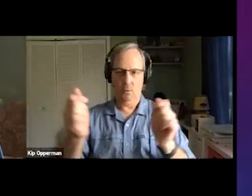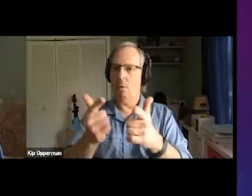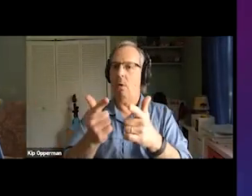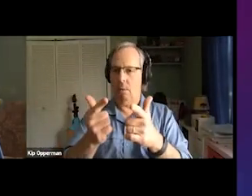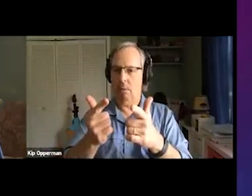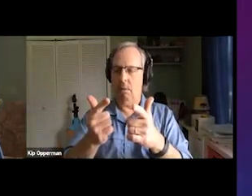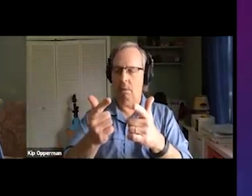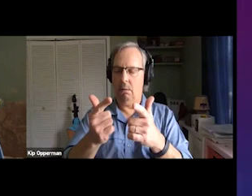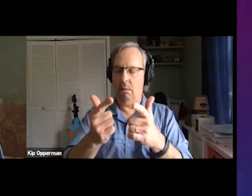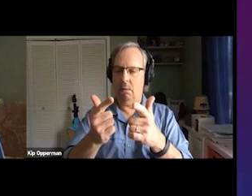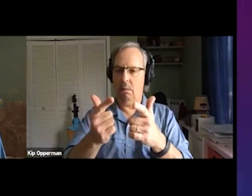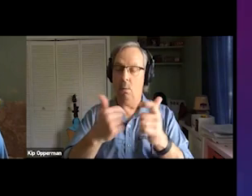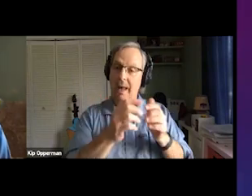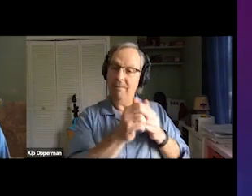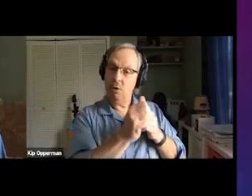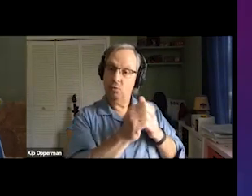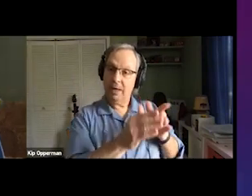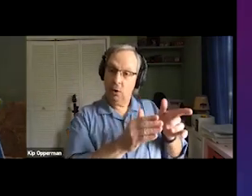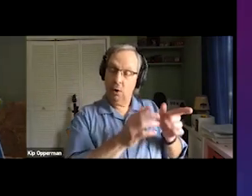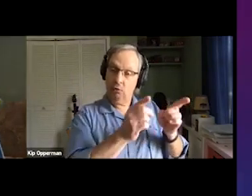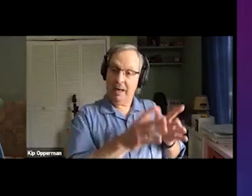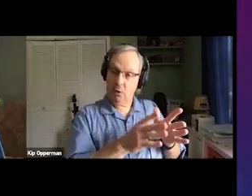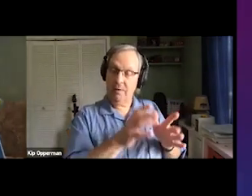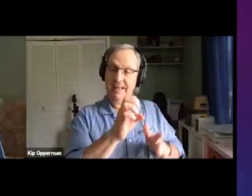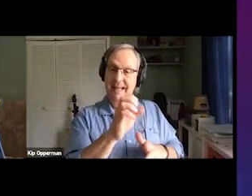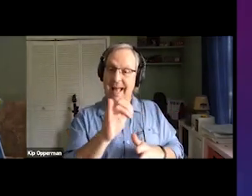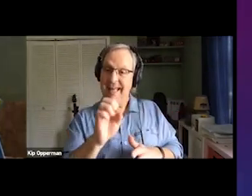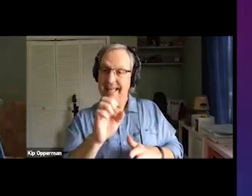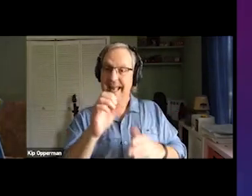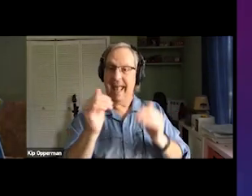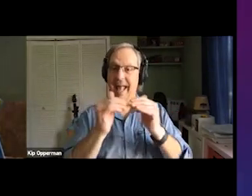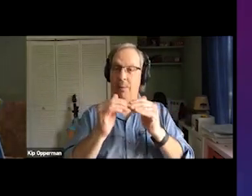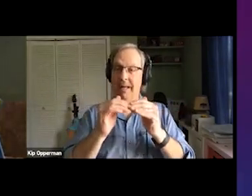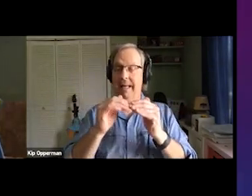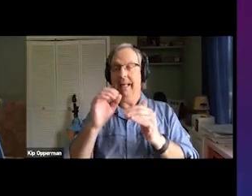Tenemos una directora de EID, Equidad, Inclusión y Diversidad, Shantelle Lewis, y ella ha estado presente,